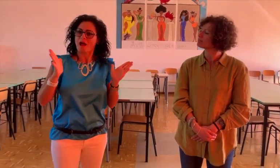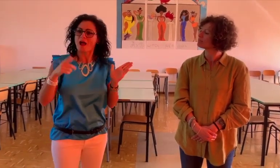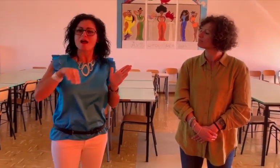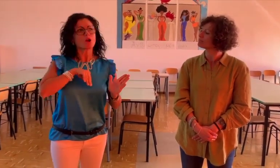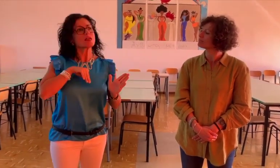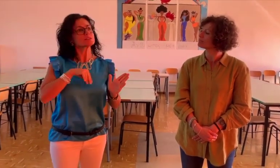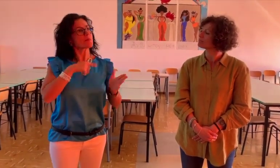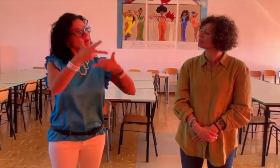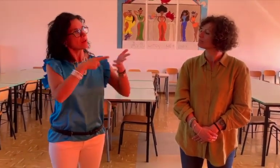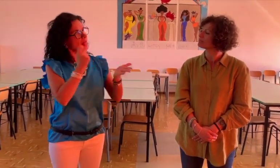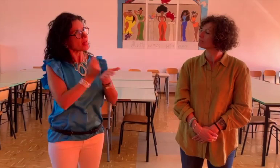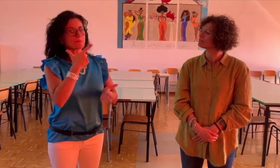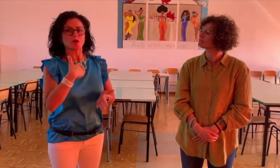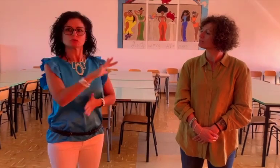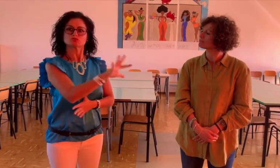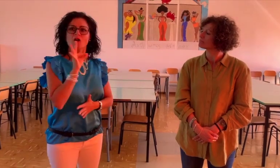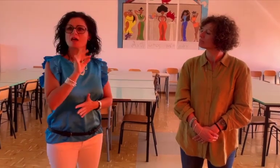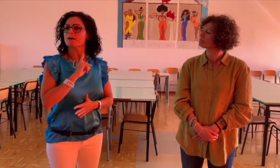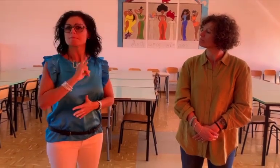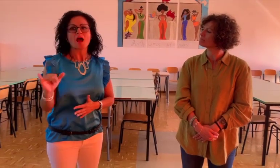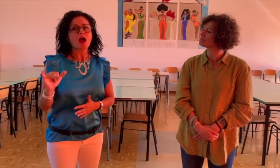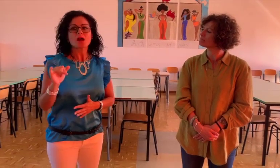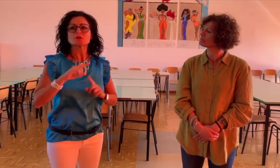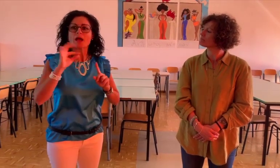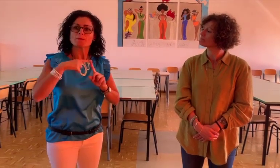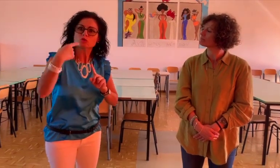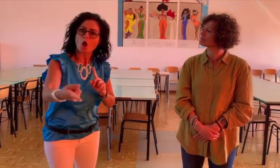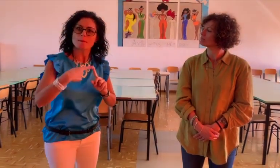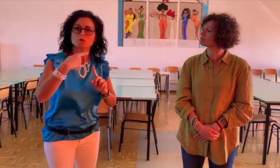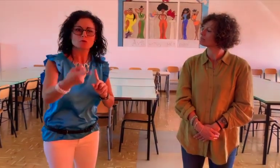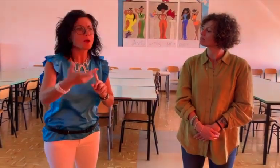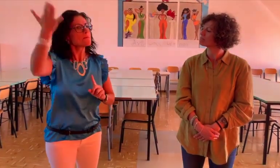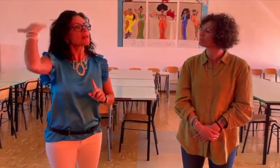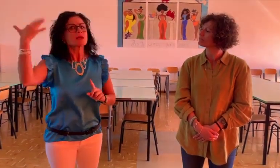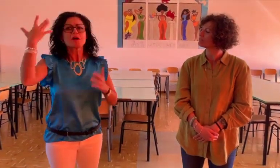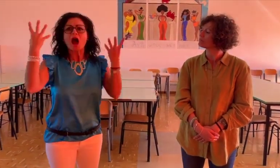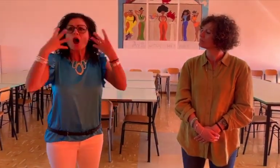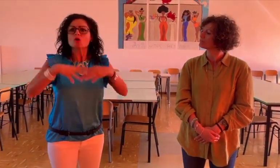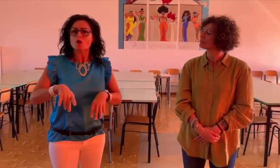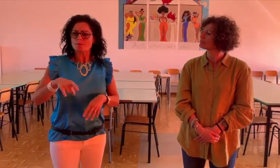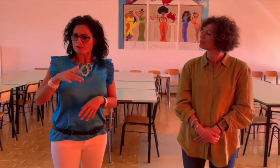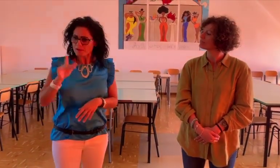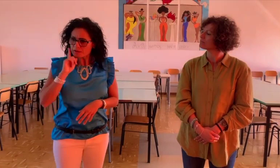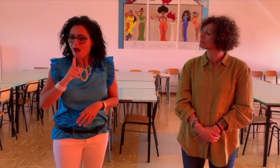Ma bisogna informare che la lingua dei segni sia importante in modo da dare la piena consapevolezza della scelta Questa consapevolezza purtroppo non viene mai data subito, ma solo successivamente. In passato si faceva diversamente ossia quando nasceva un bambino sordo,